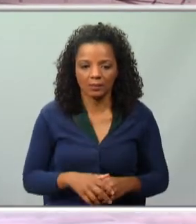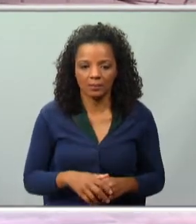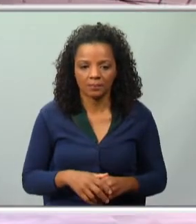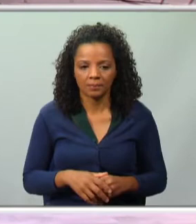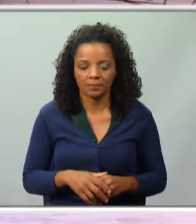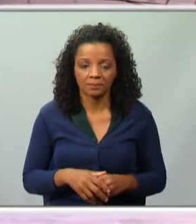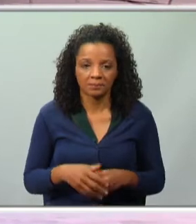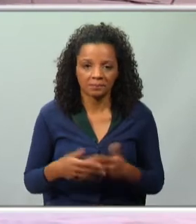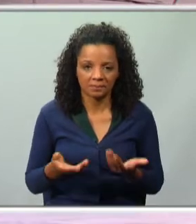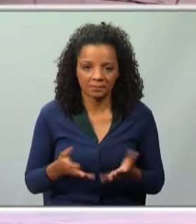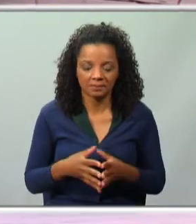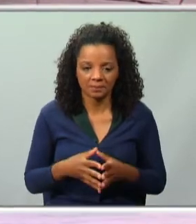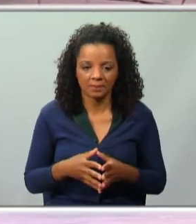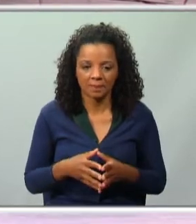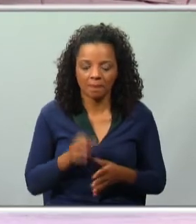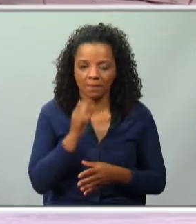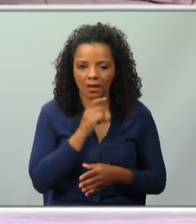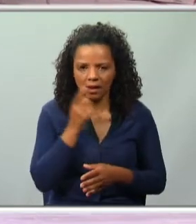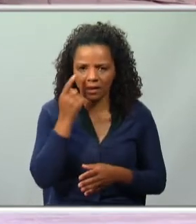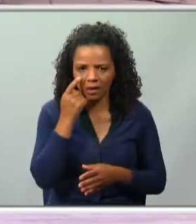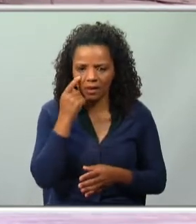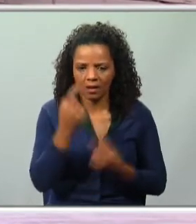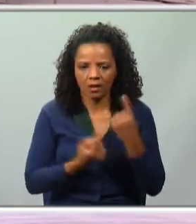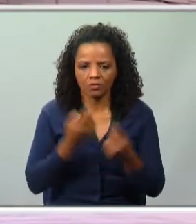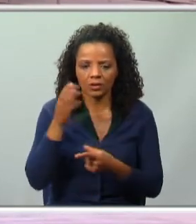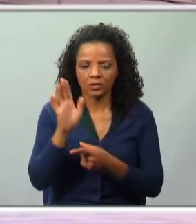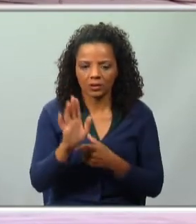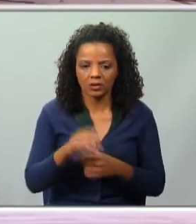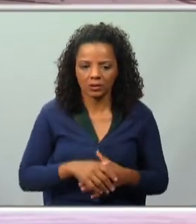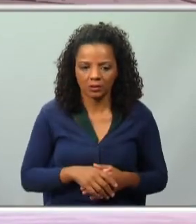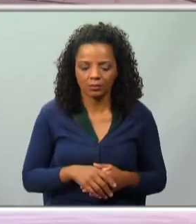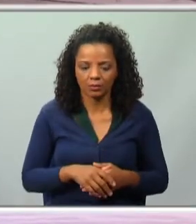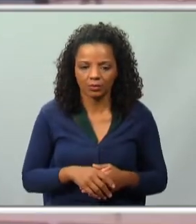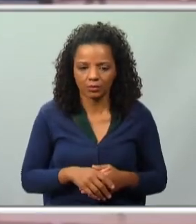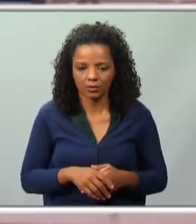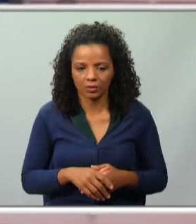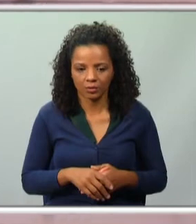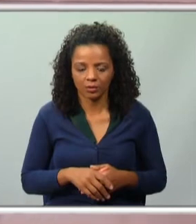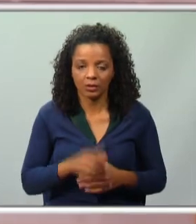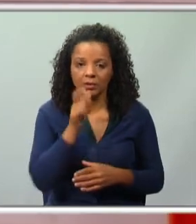o e ficamos aqui a conhecer alguns exemplos de o que outras palavras 在這裡我們了解一些什麼其他詞的例子